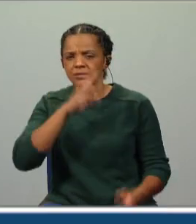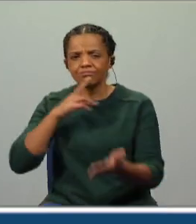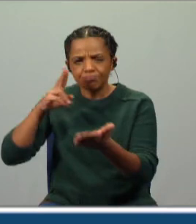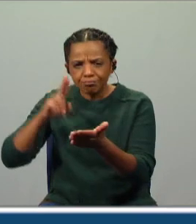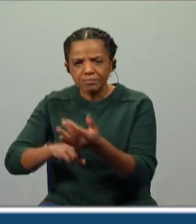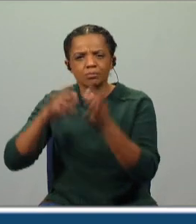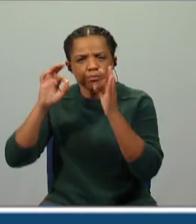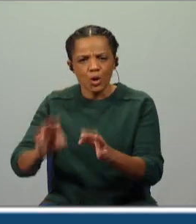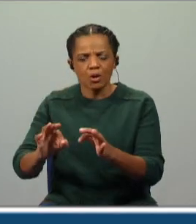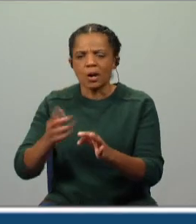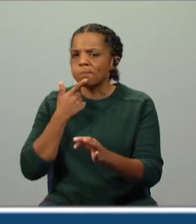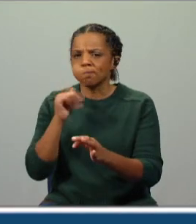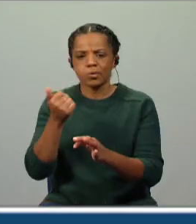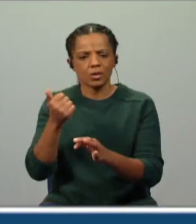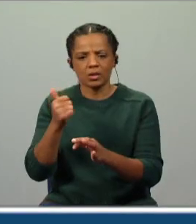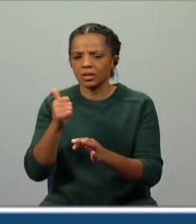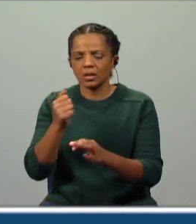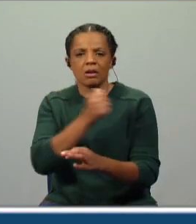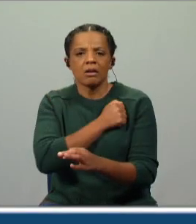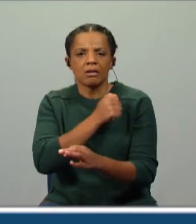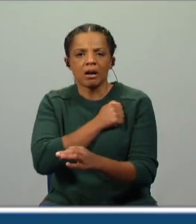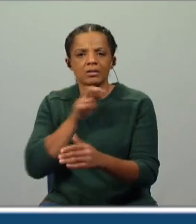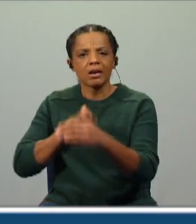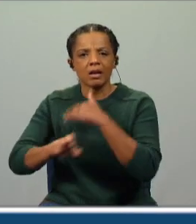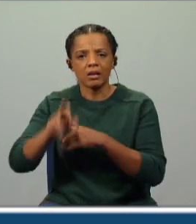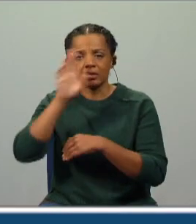nunca poderia entrar nas casas que não têm chaminé.